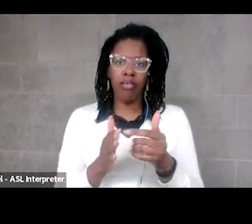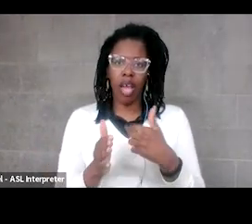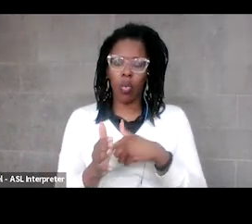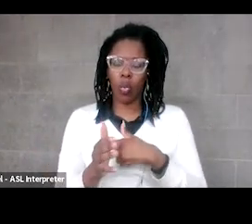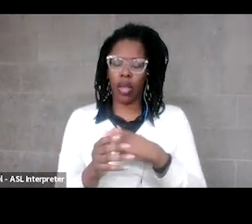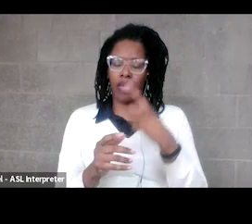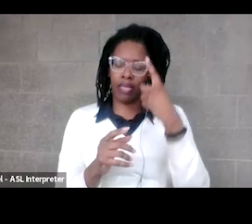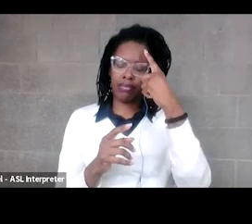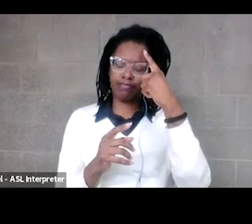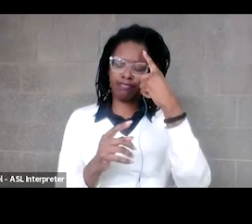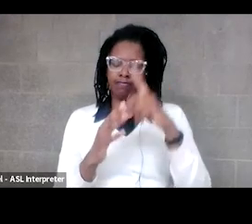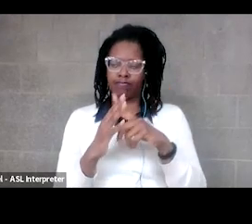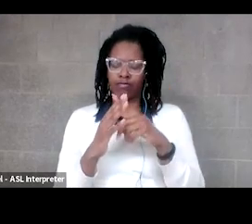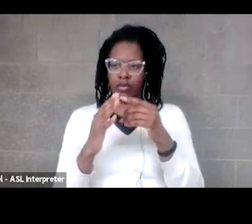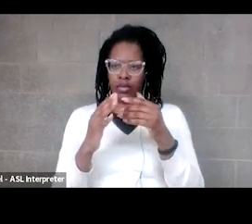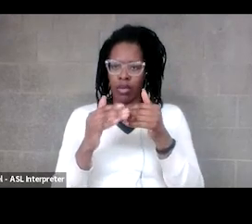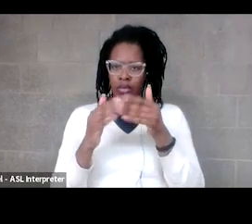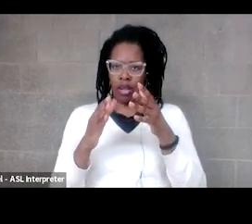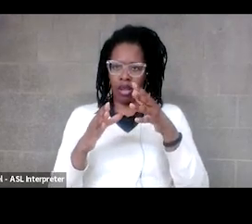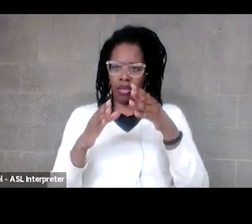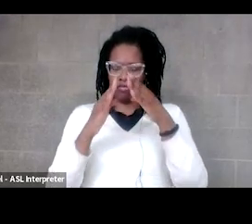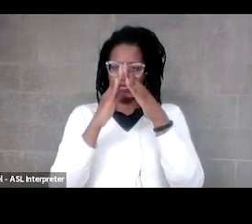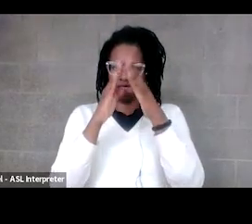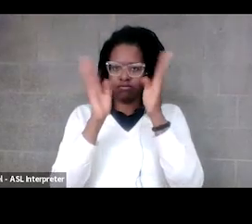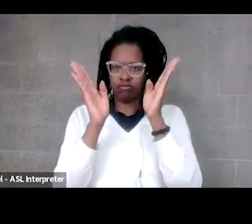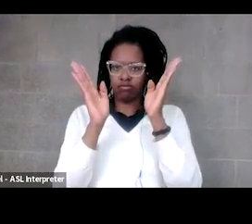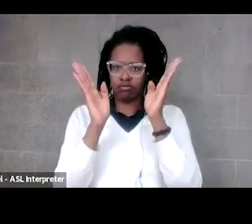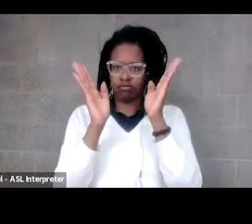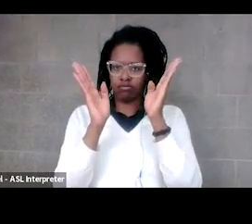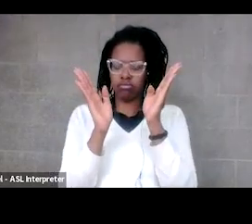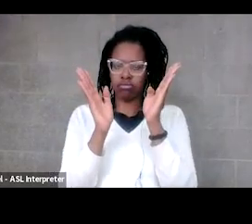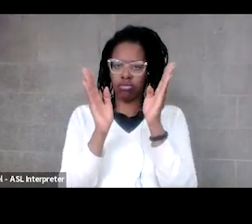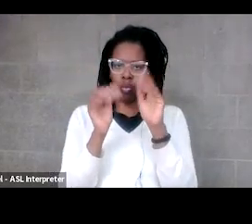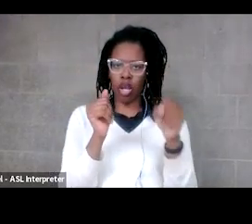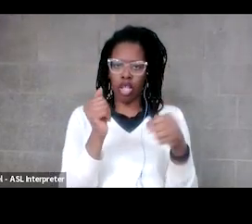cuando apoyamos a nuestros clientes a través de crisis y barreras.